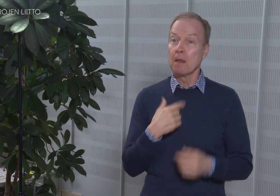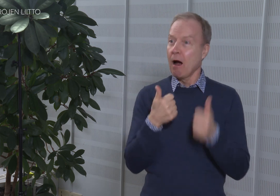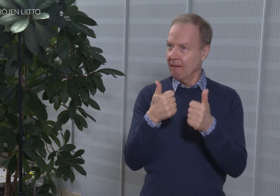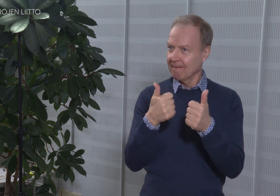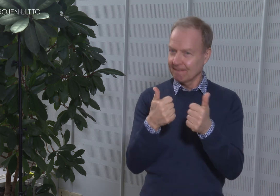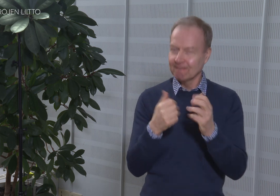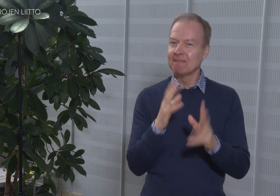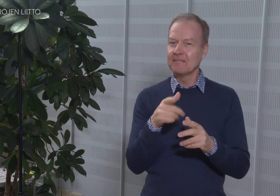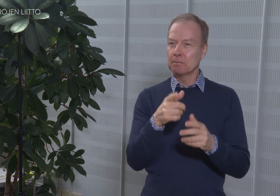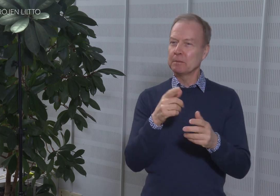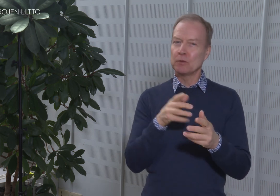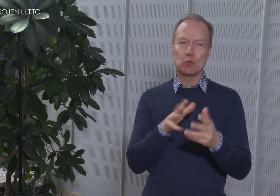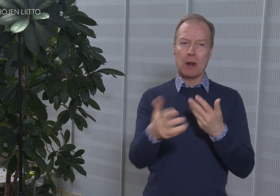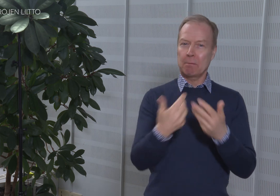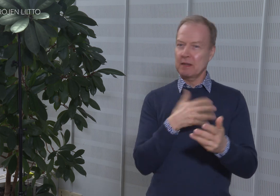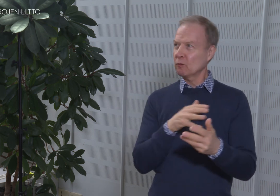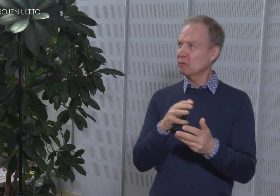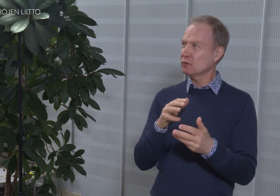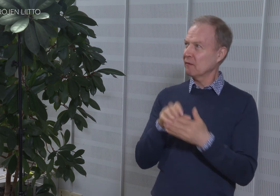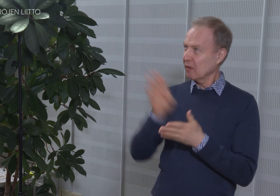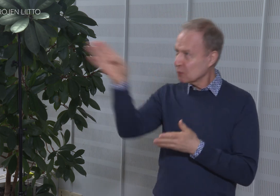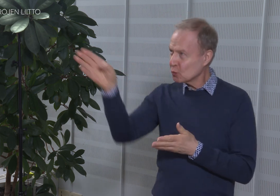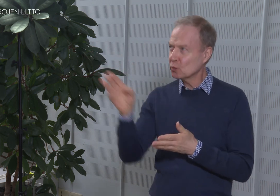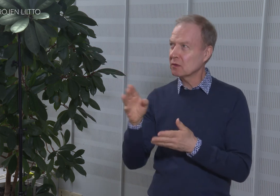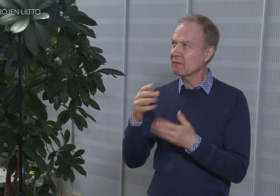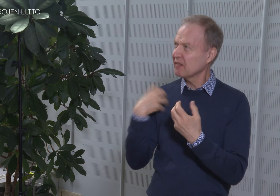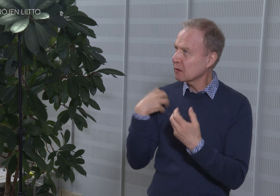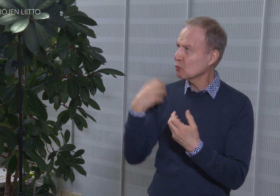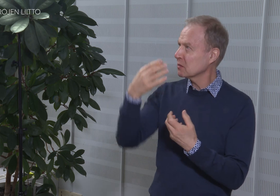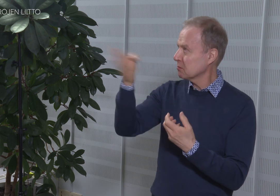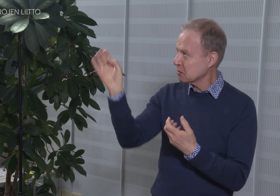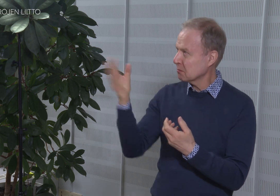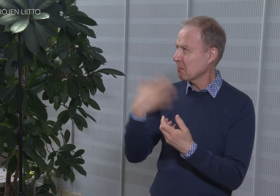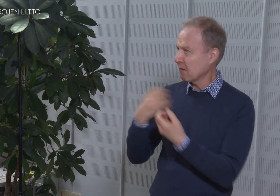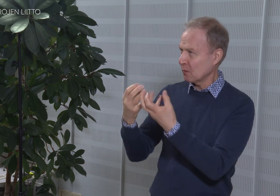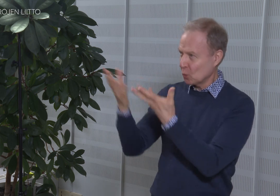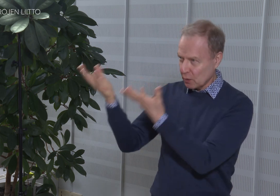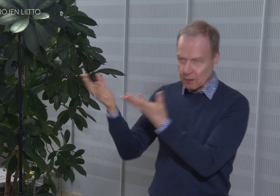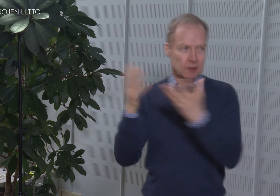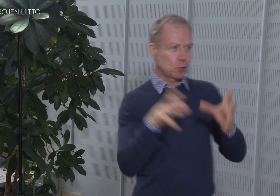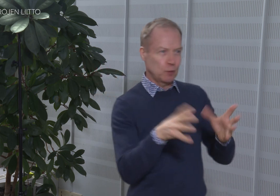Tällä tavoin toteutettuna tiedottaminen palvelee sekä valtiota -